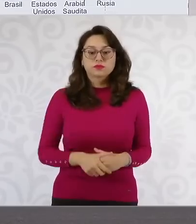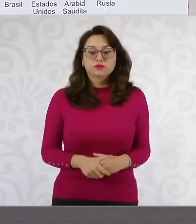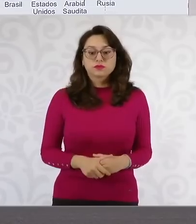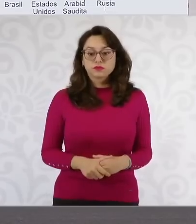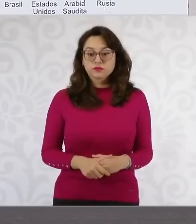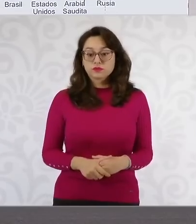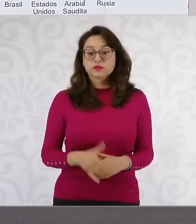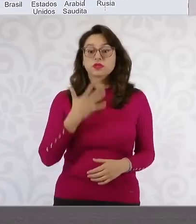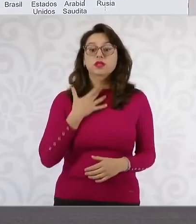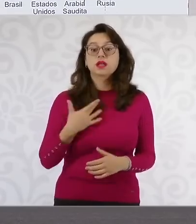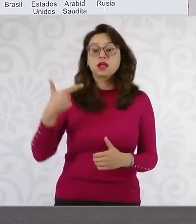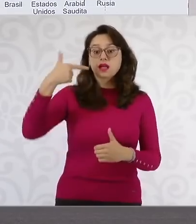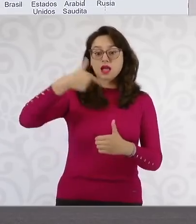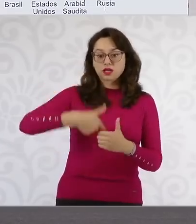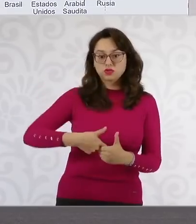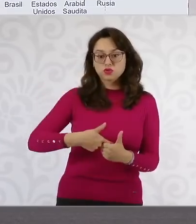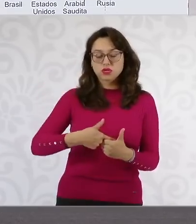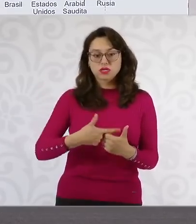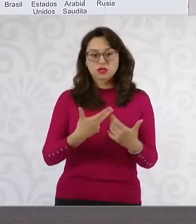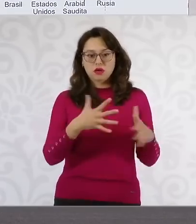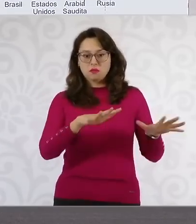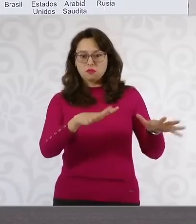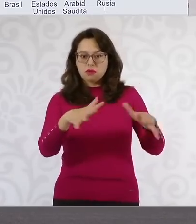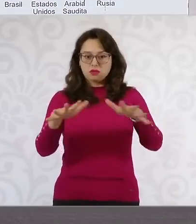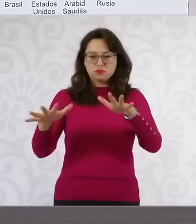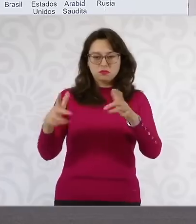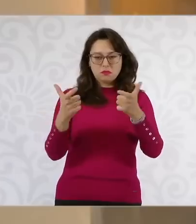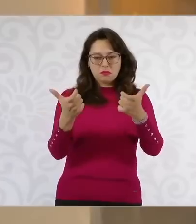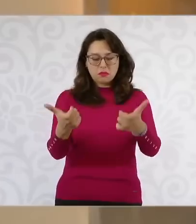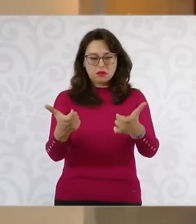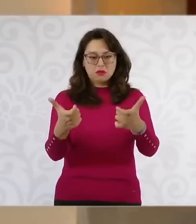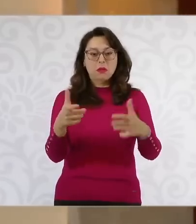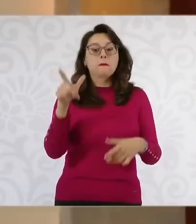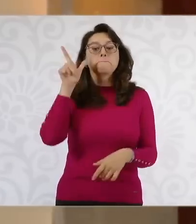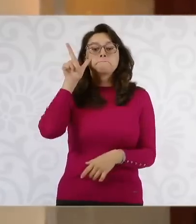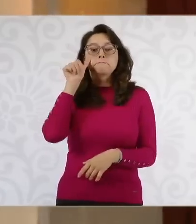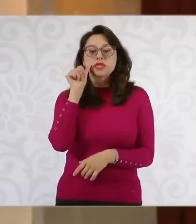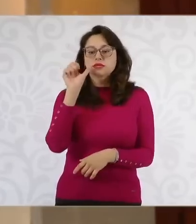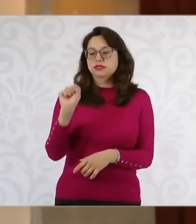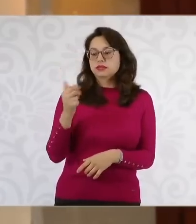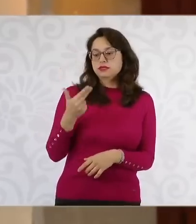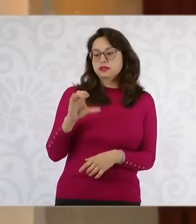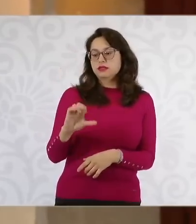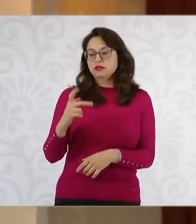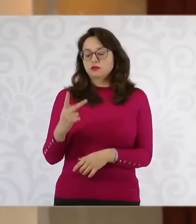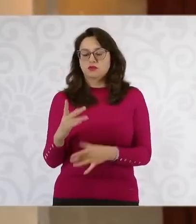gasolina mañana viene la Secretaría de Hacienda vamos a hablar de distintos temas y entre otros